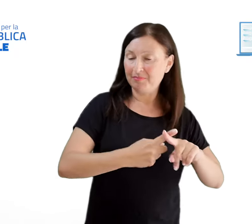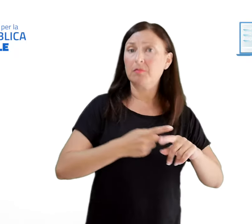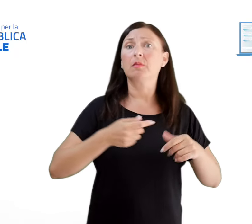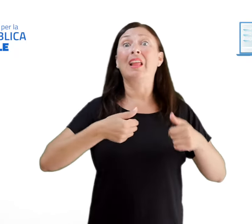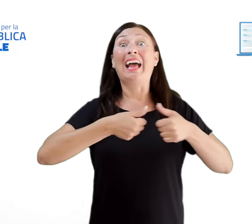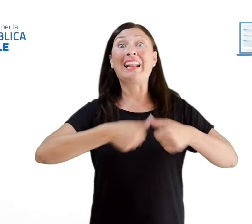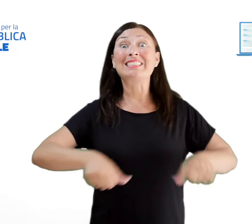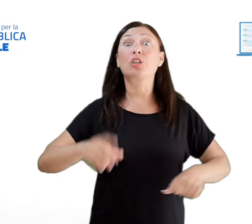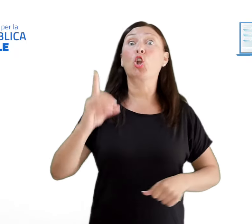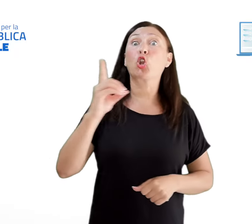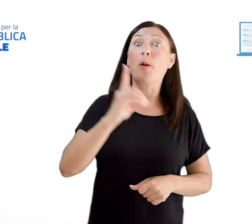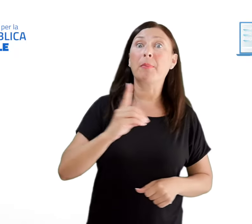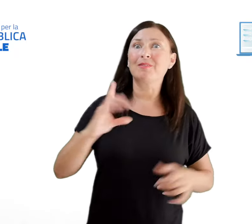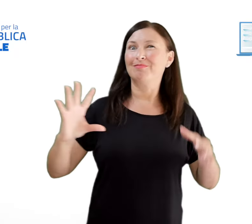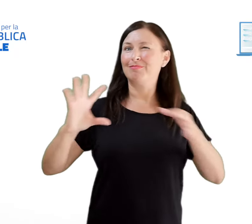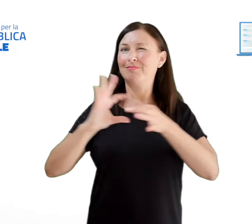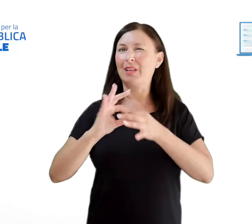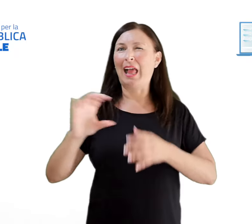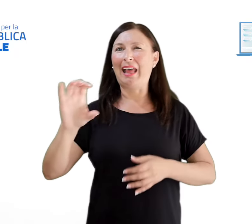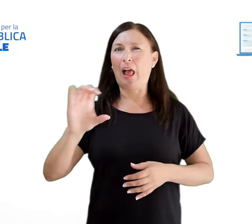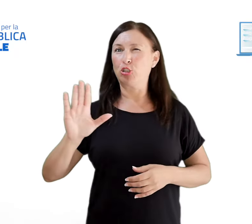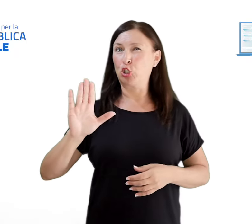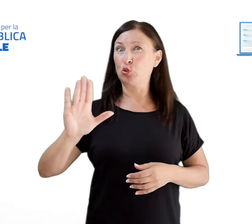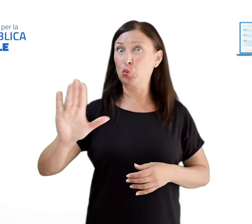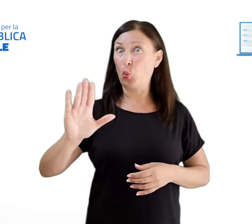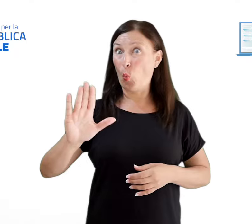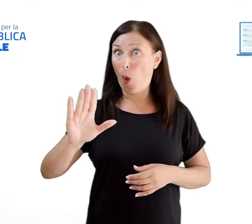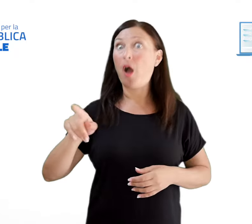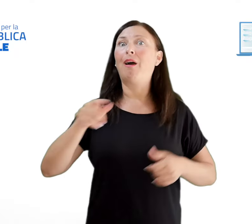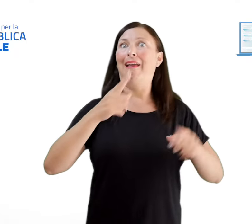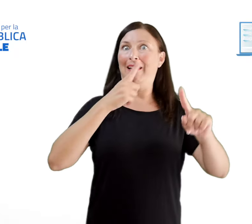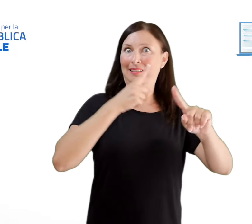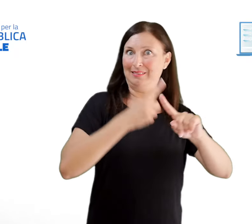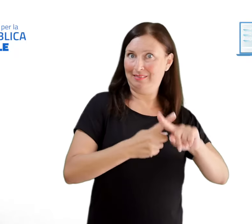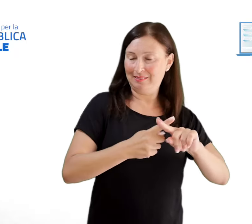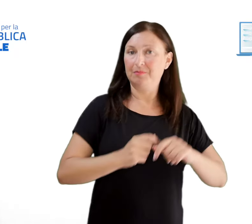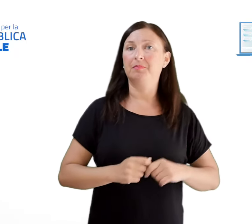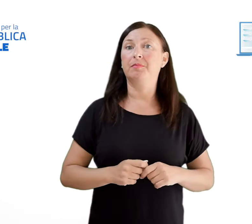residenza o domicilio collegati alla tua regione di appartenenza